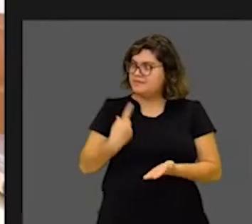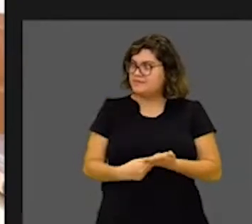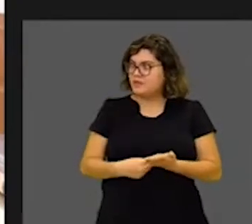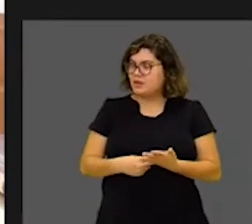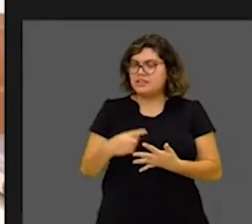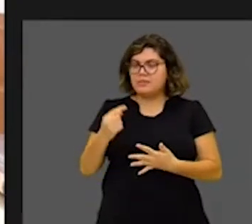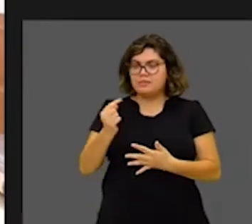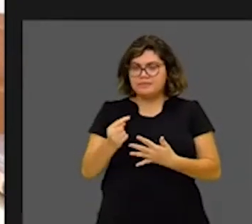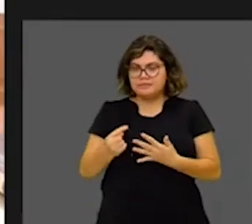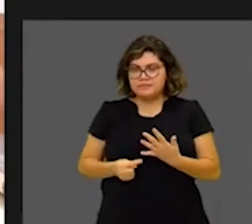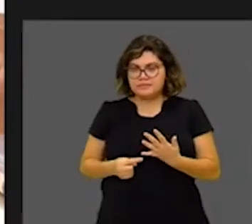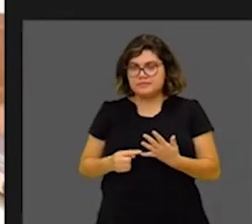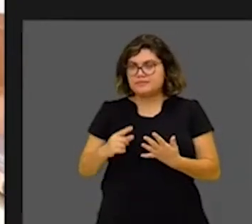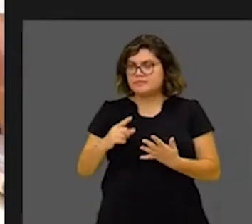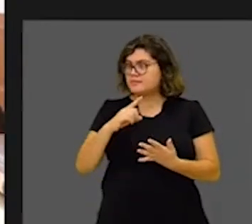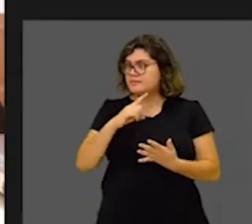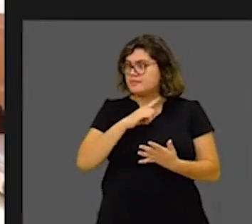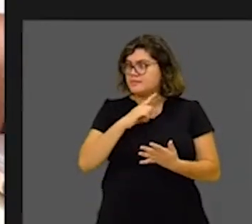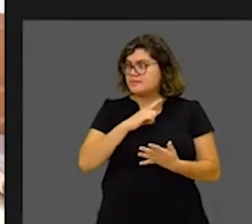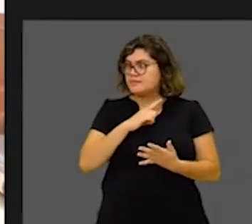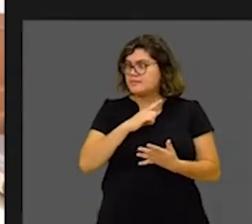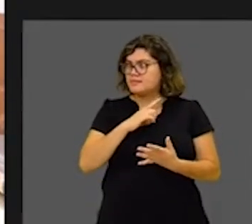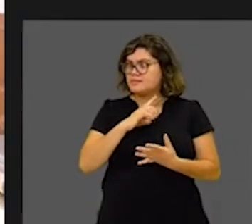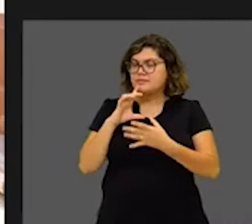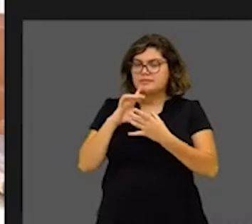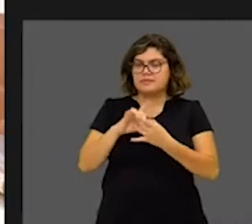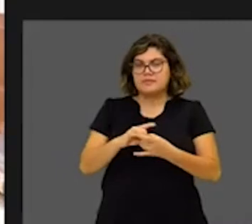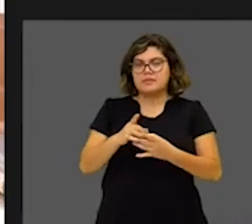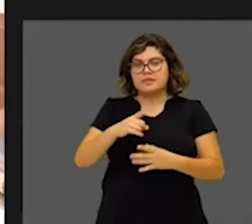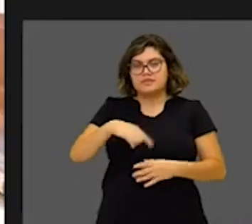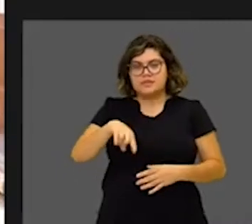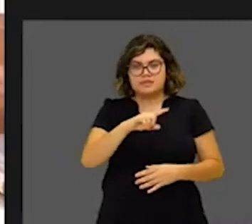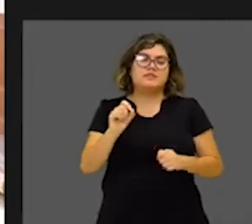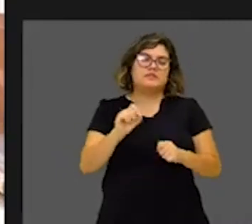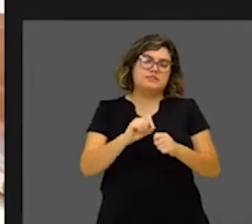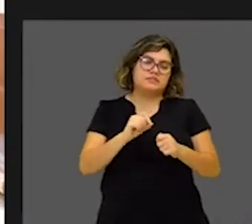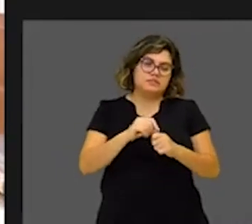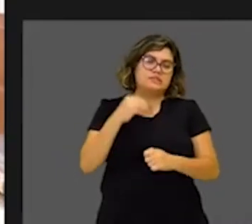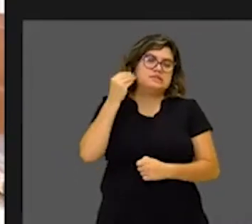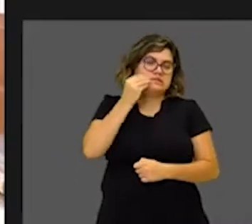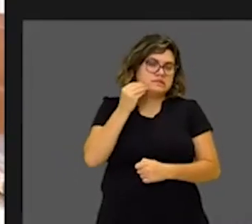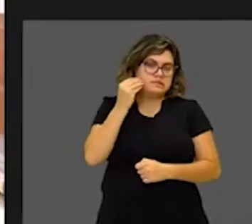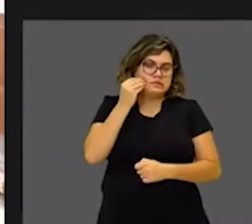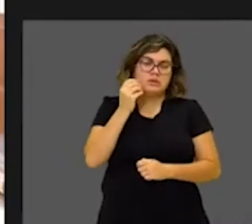ter uma participação desses que estão fazendo a experiência né Não dá para gente trazer uma